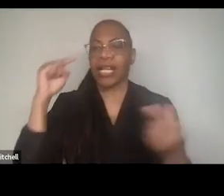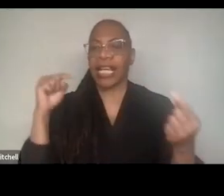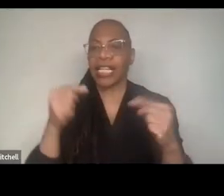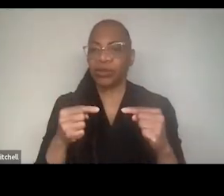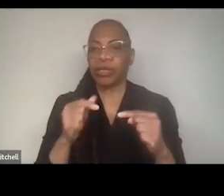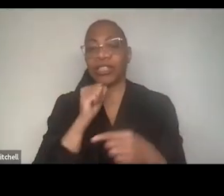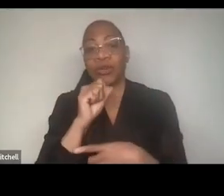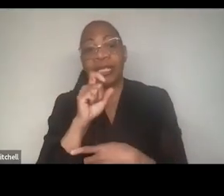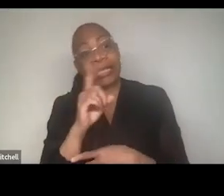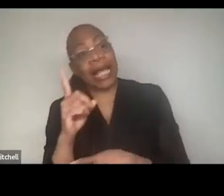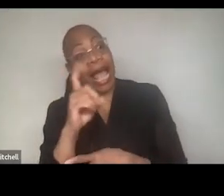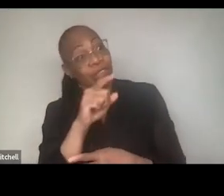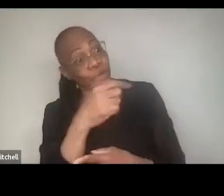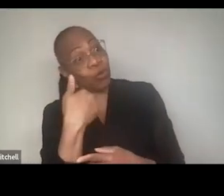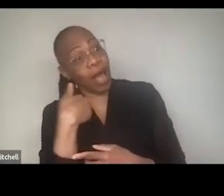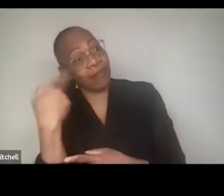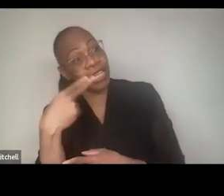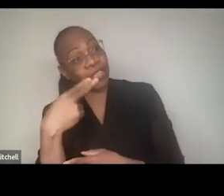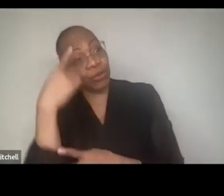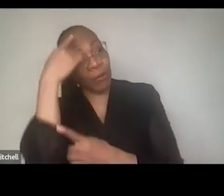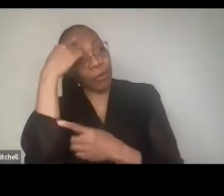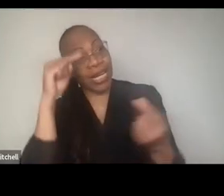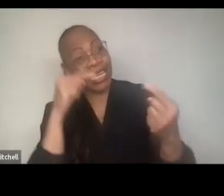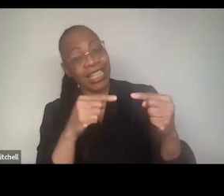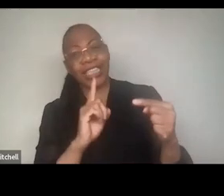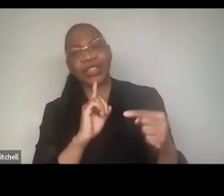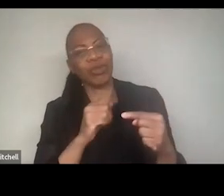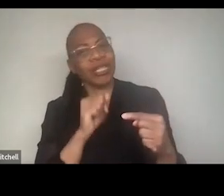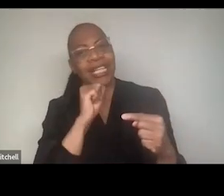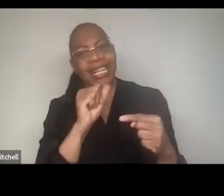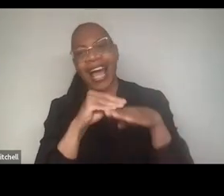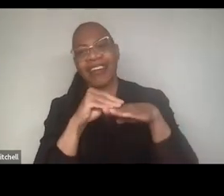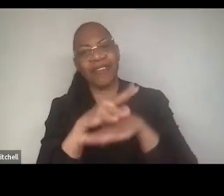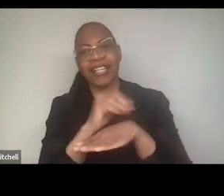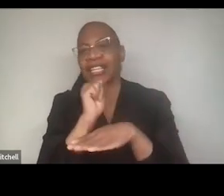"Oye, ¿tienes un historial de lesiones cerebrales?" Eso va a ser menos efectivo, y no van a obtener la respuesta correcta.